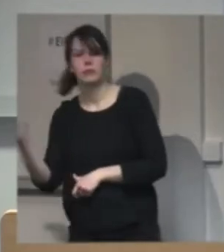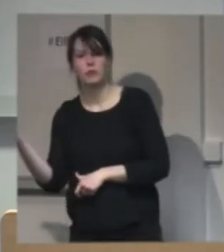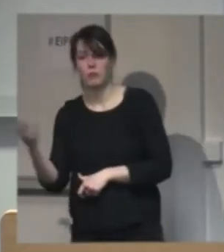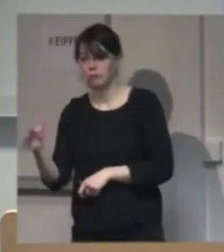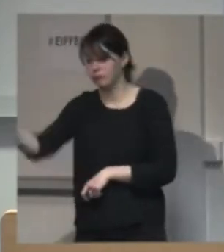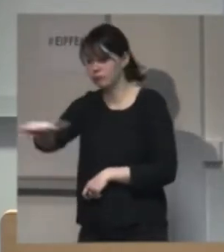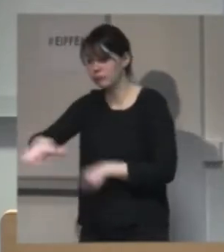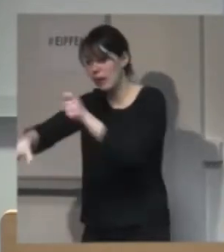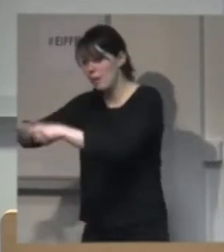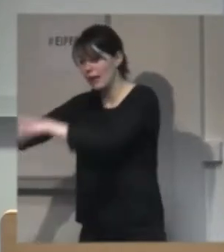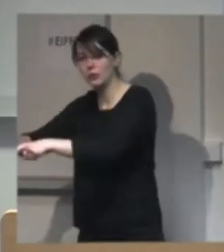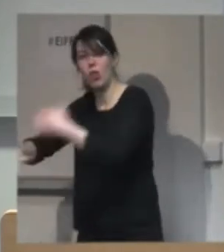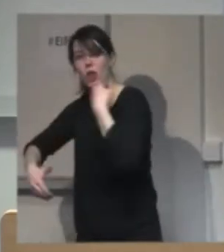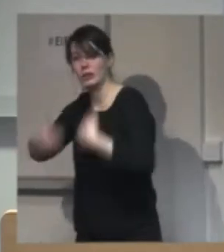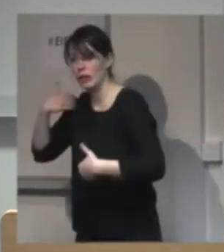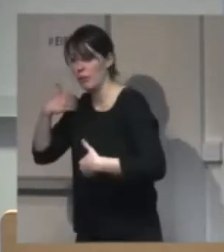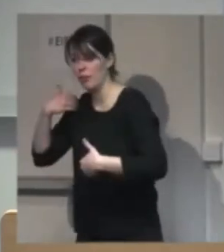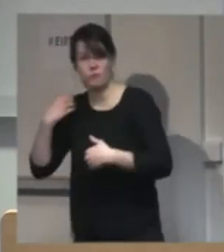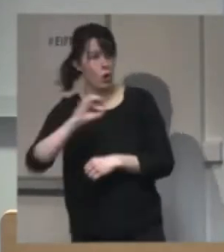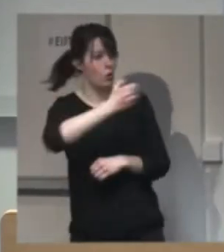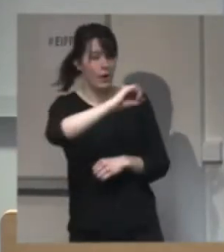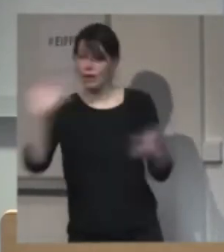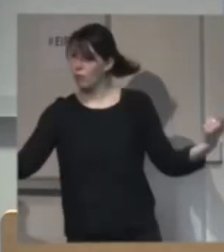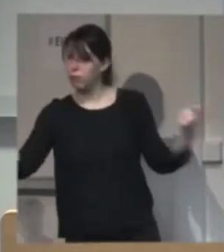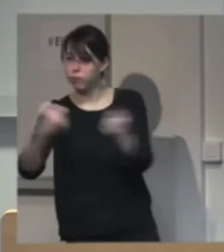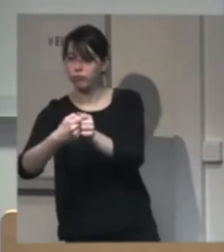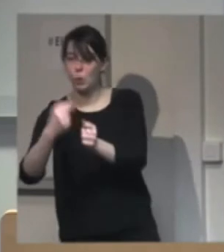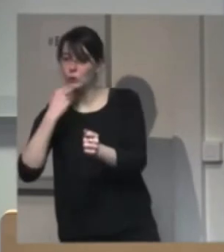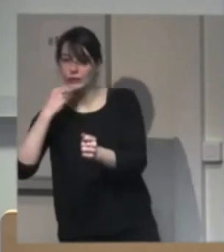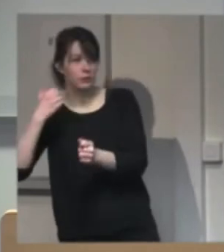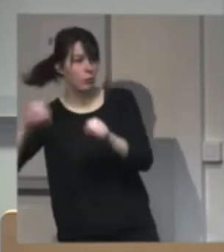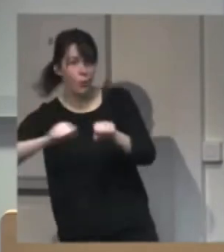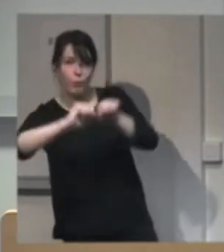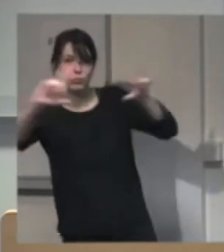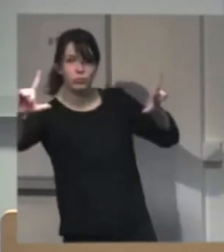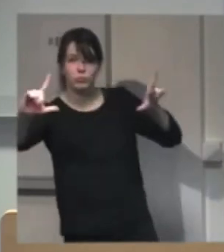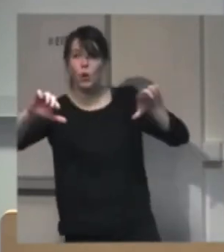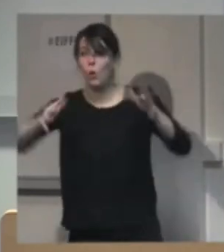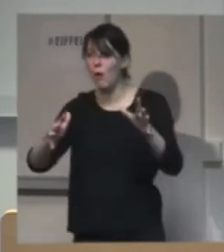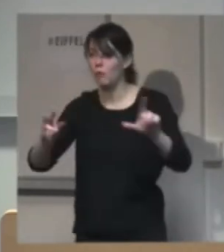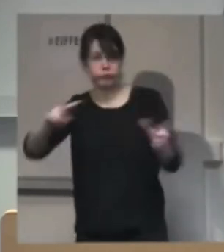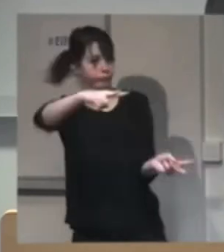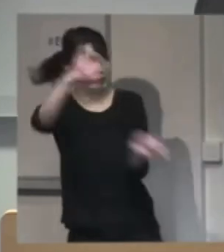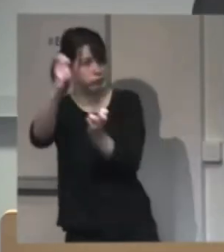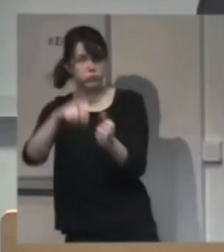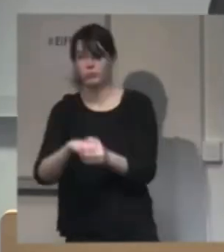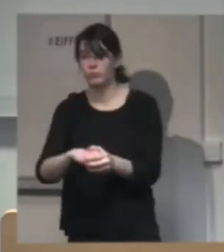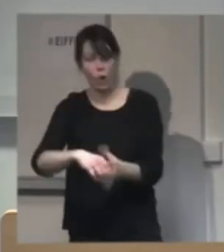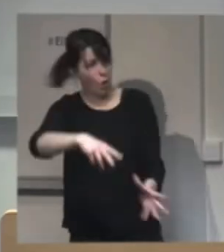peuvent utiliser le numérique. Donc, plus précisément, qu'elles peuvent percevoir, comprendre, naviguer,